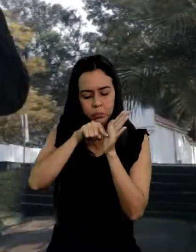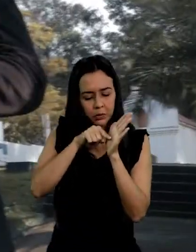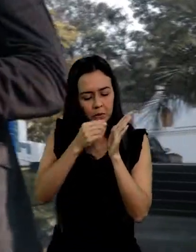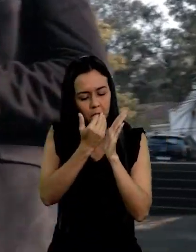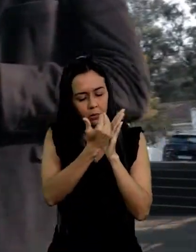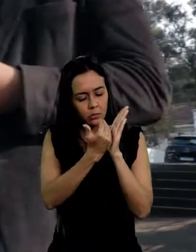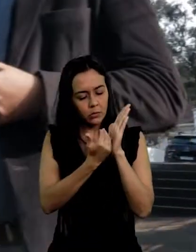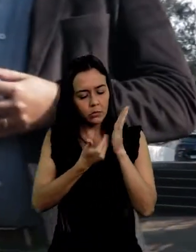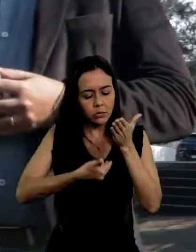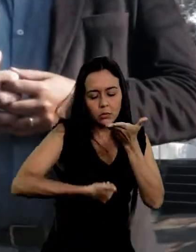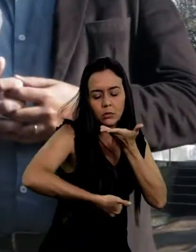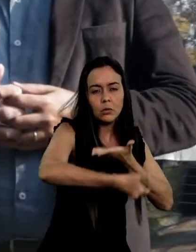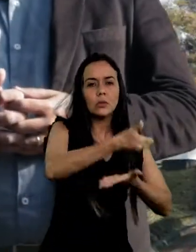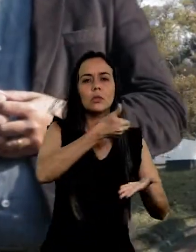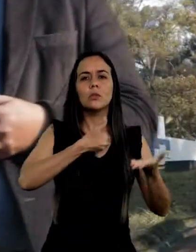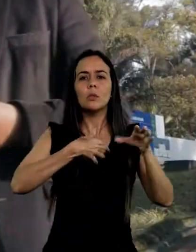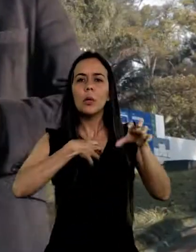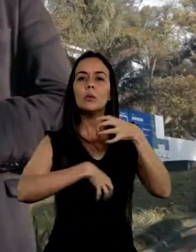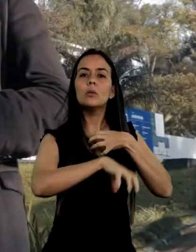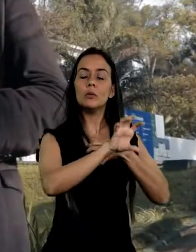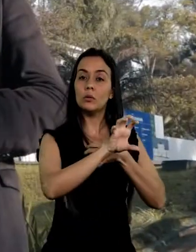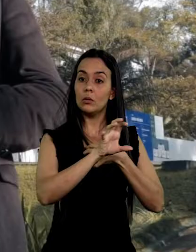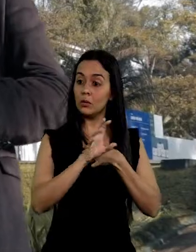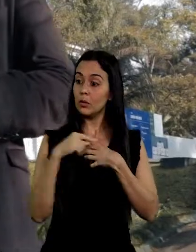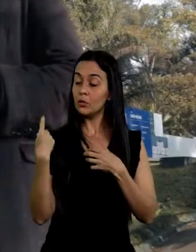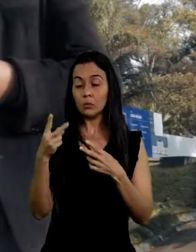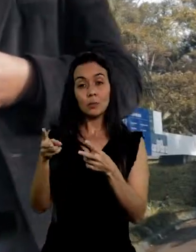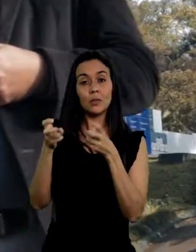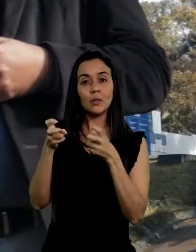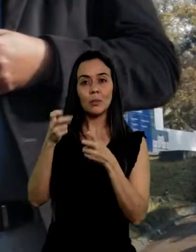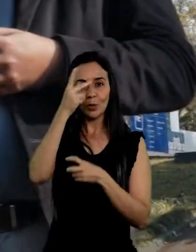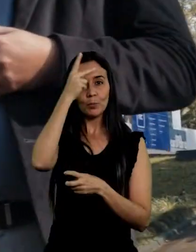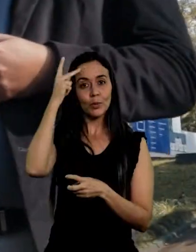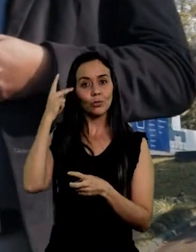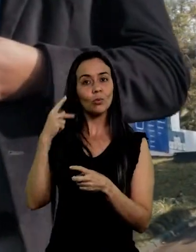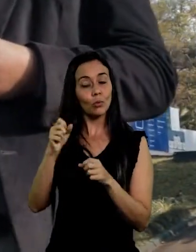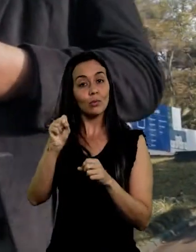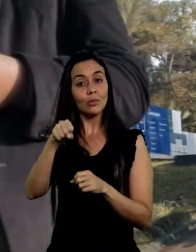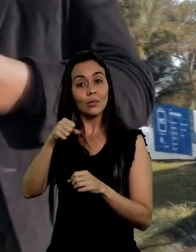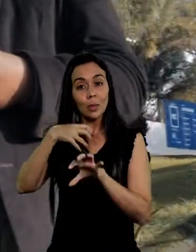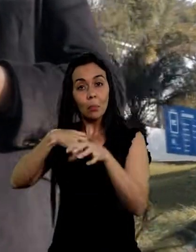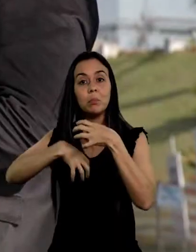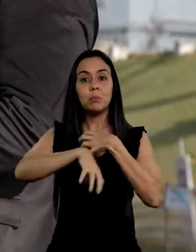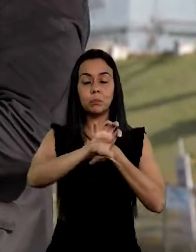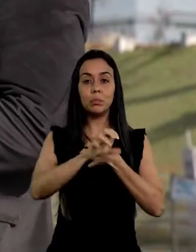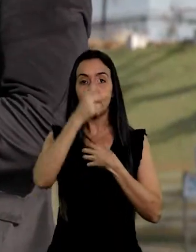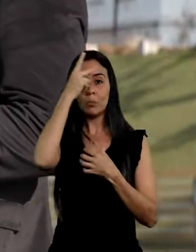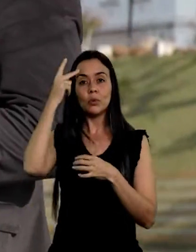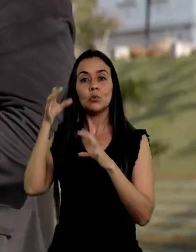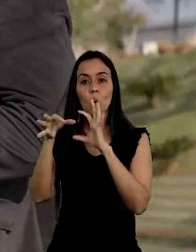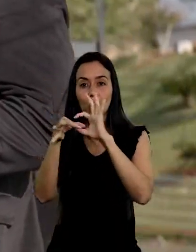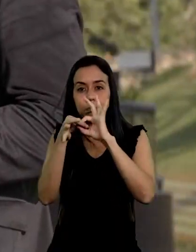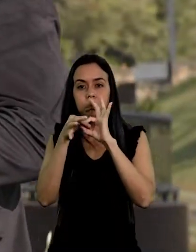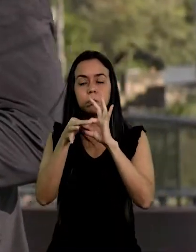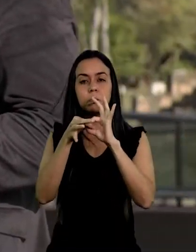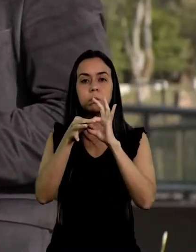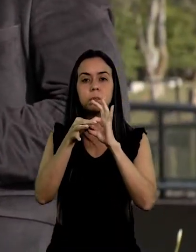Então, a gente percebe que muita gente na pandemia fez isso, né? Aquele grande movimento de você,